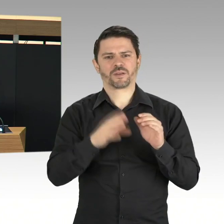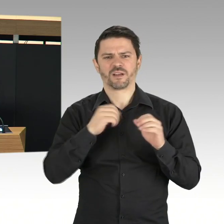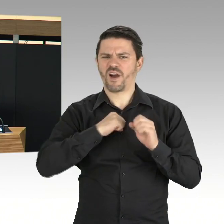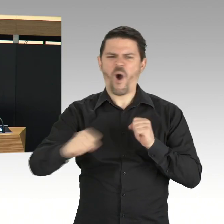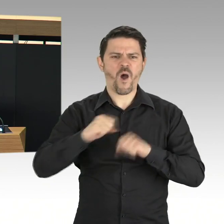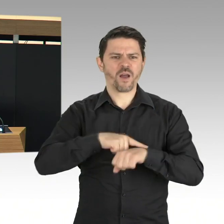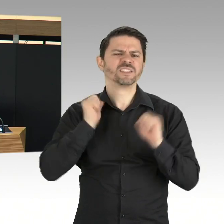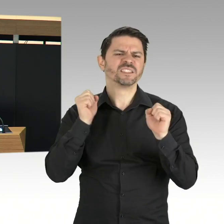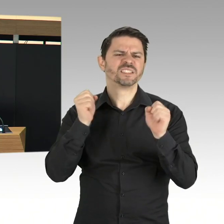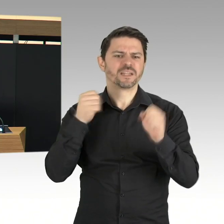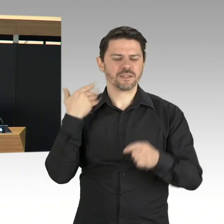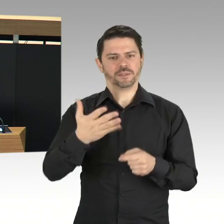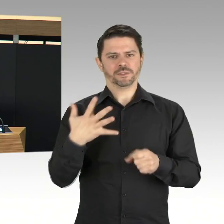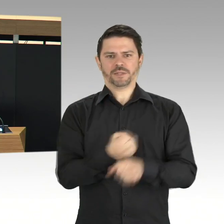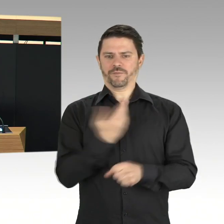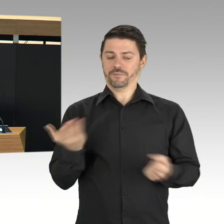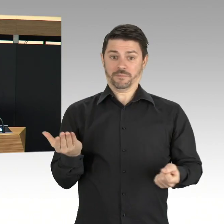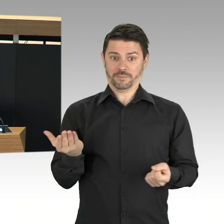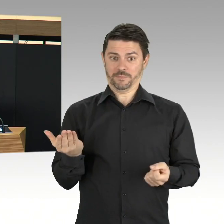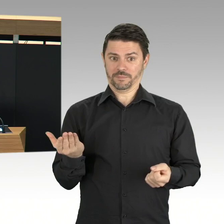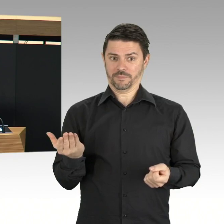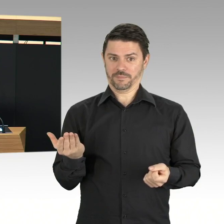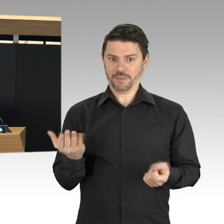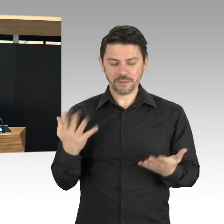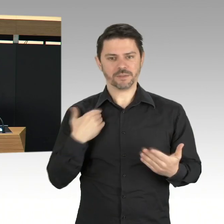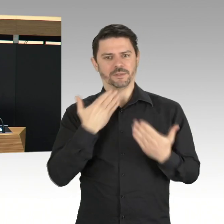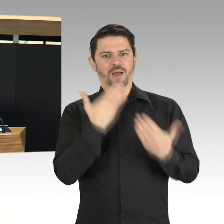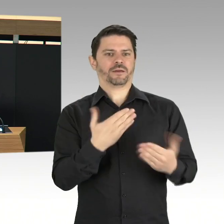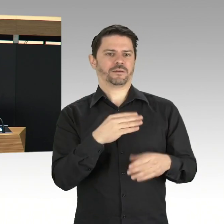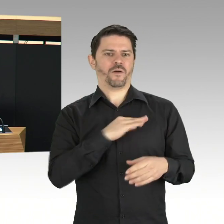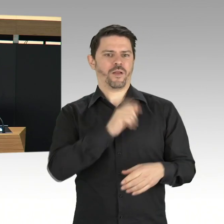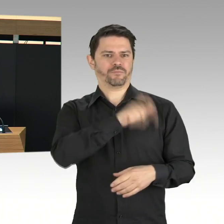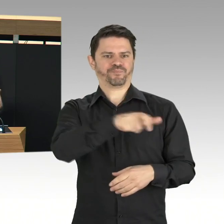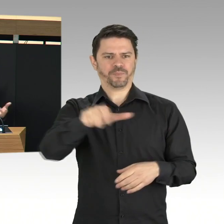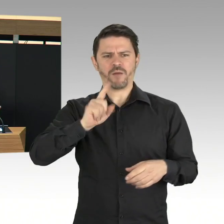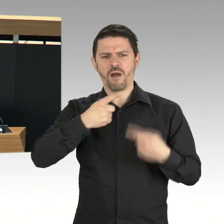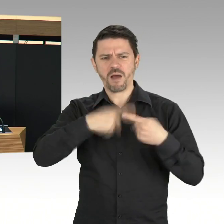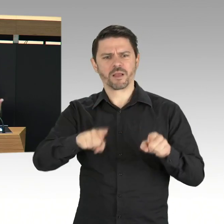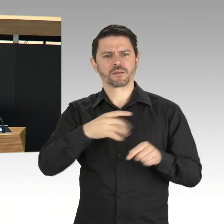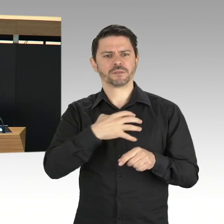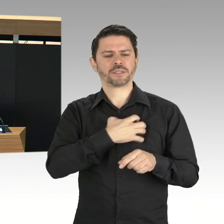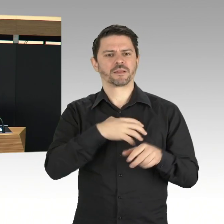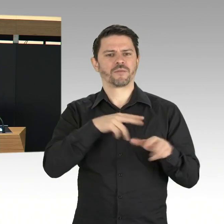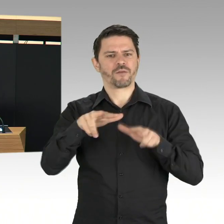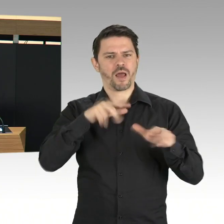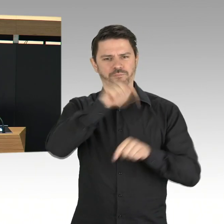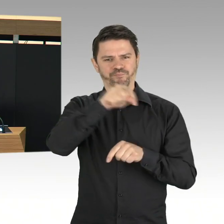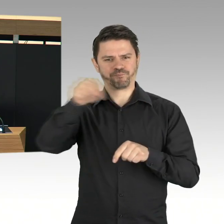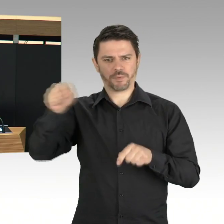Ausdrücklich bedanke ich mich bei den vielen externen Mitstreiterinnen und Mitstreitern, die mit viel Zeit, viel ehrenamtlichen Engagement